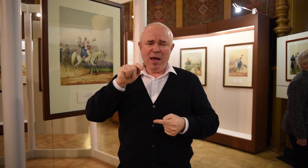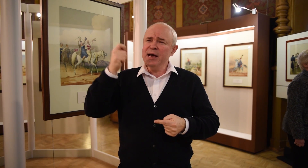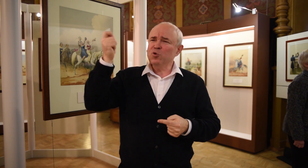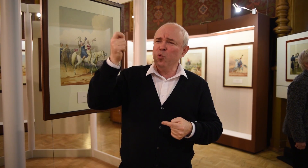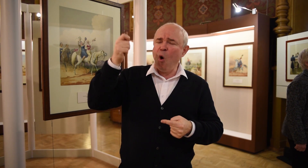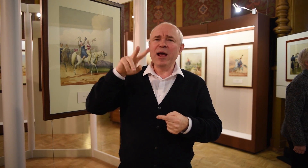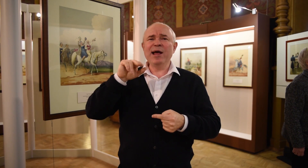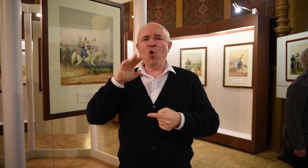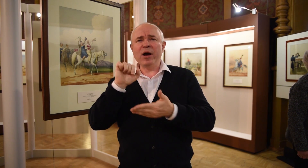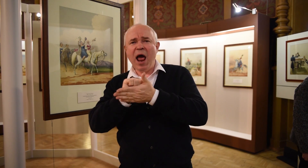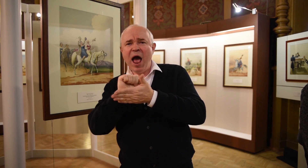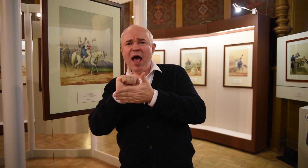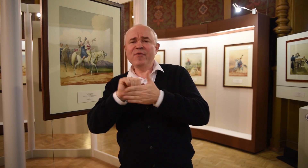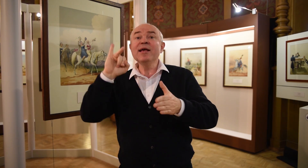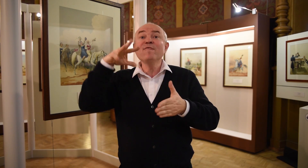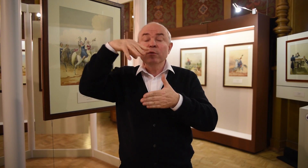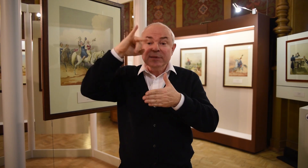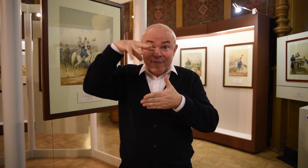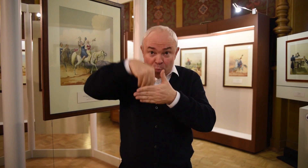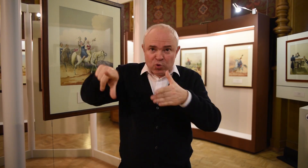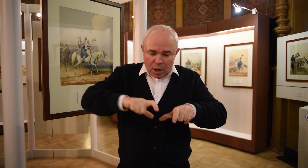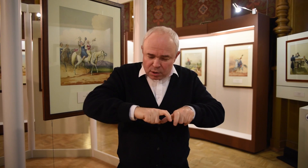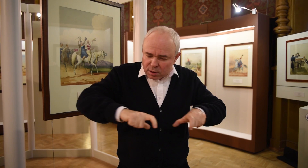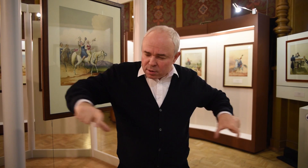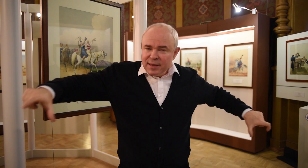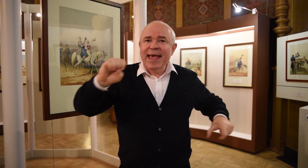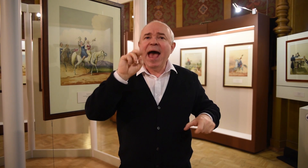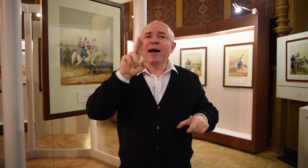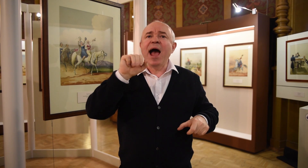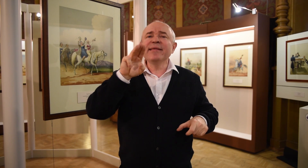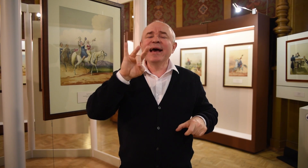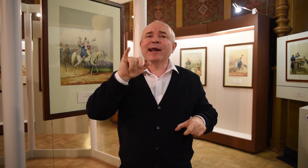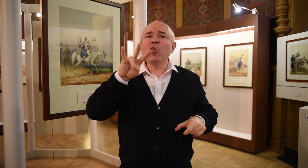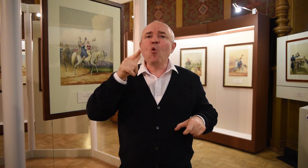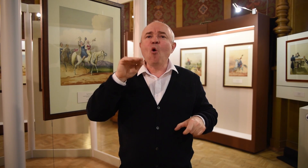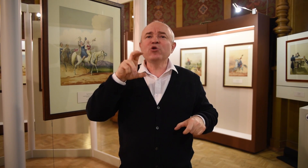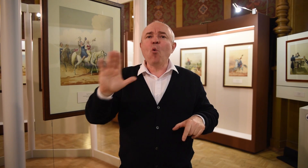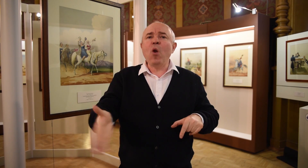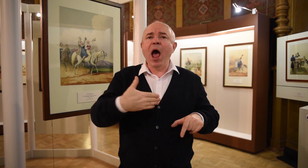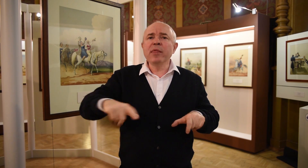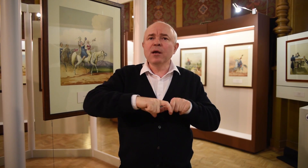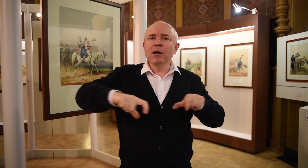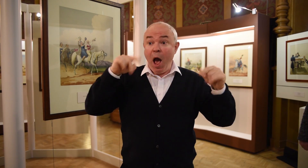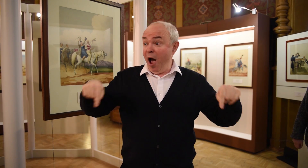рисунки, литография, в том и числе длинная лента «Екатерингофское гулянье».